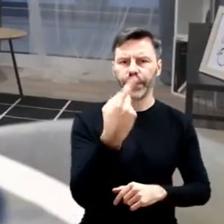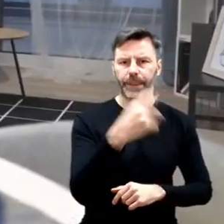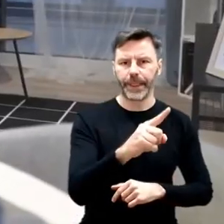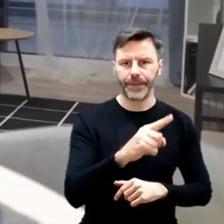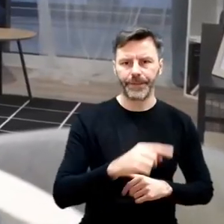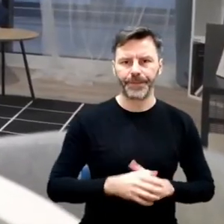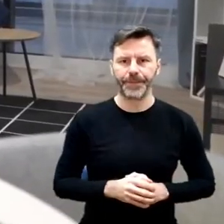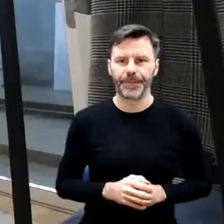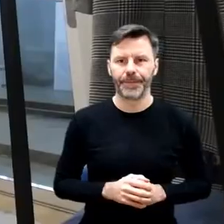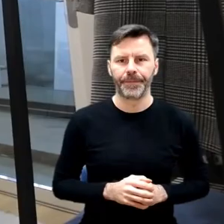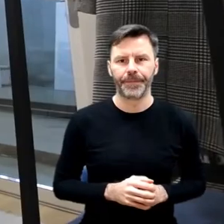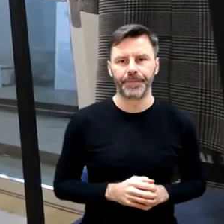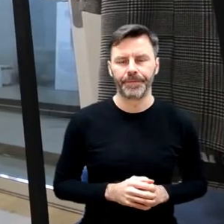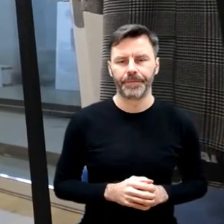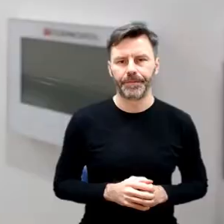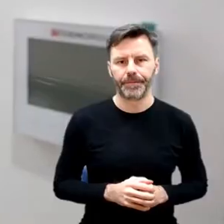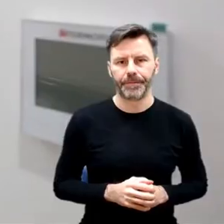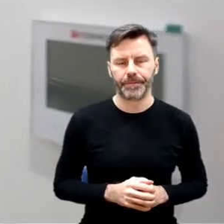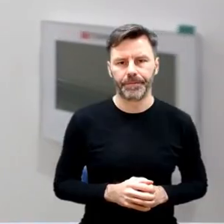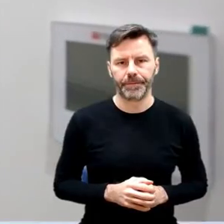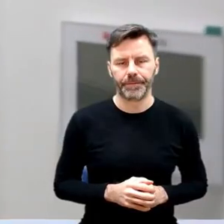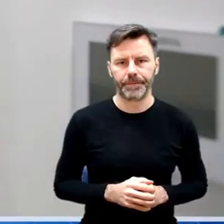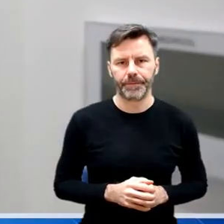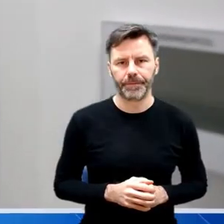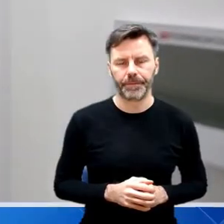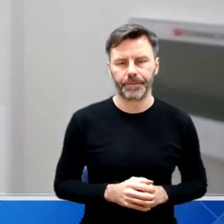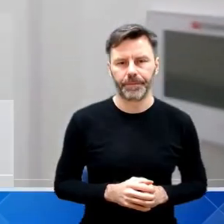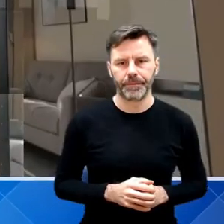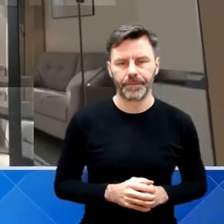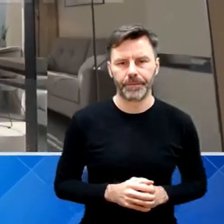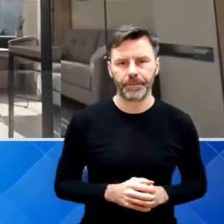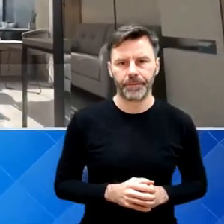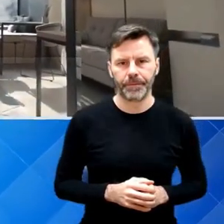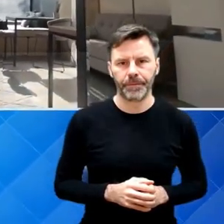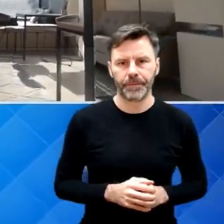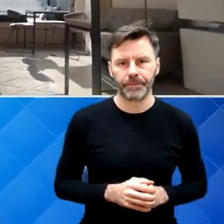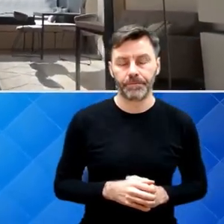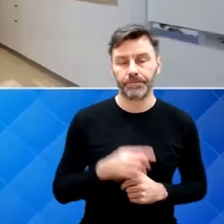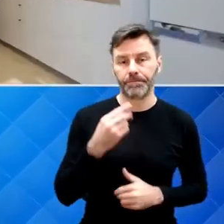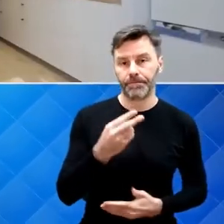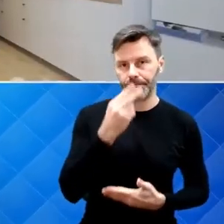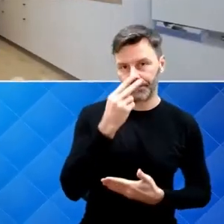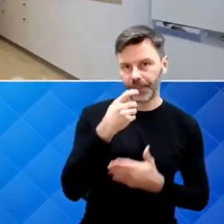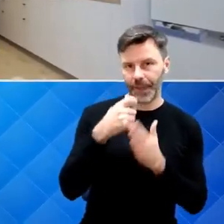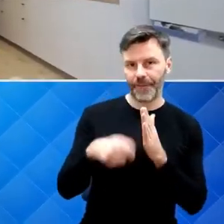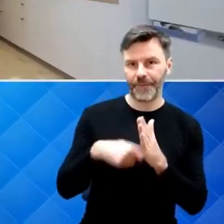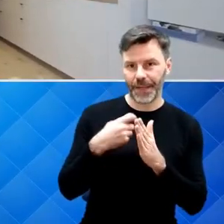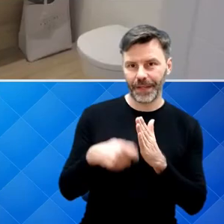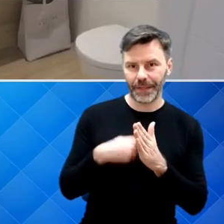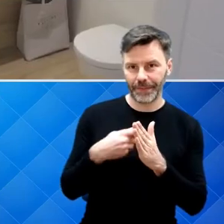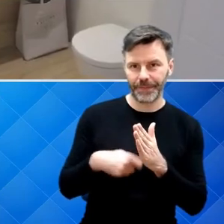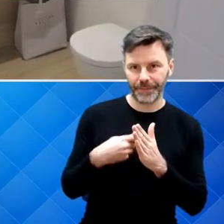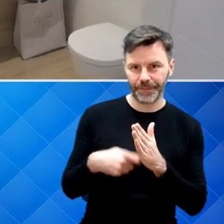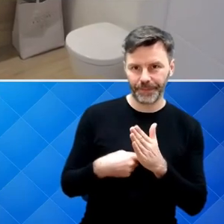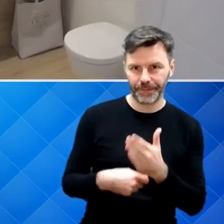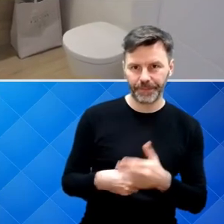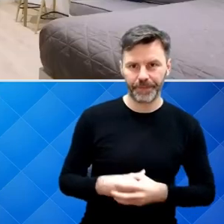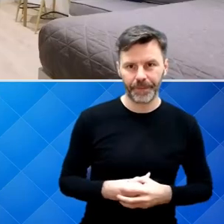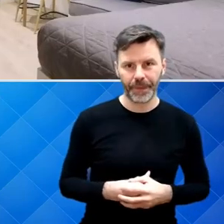Nim odpowiem na to pytanie, pozwolę sobie, korzystając z filmu w tle, takim krótkim komentarzem się podzielić.